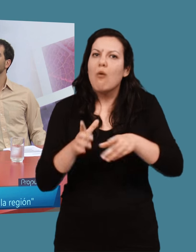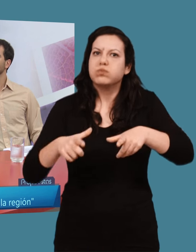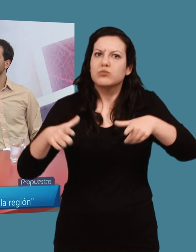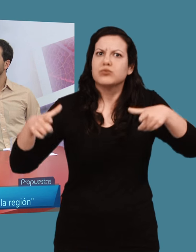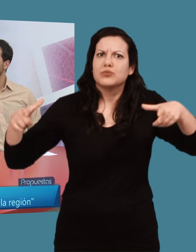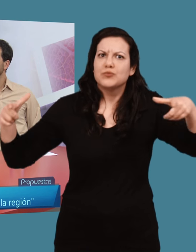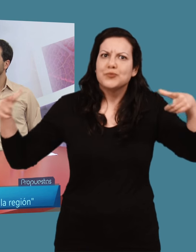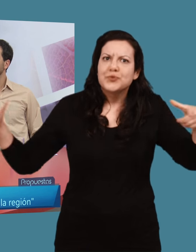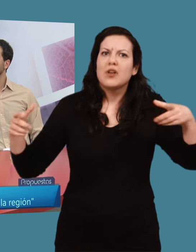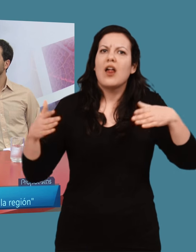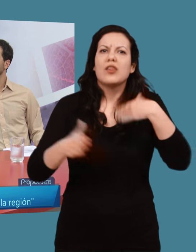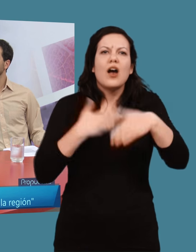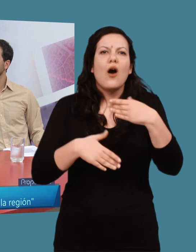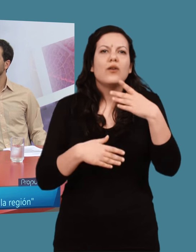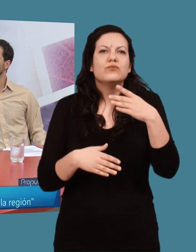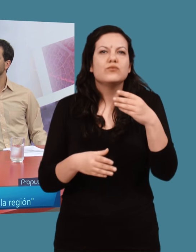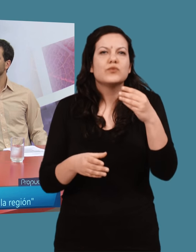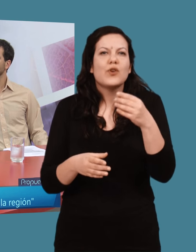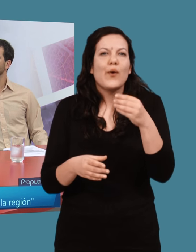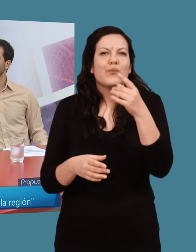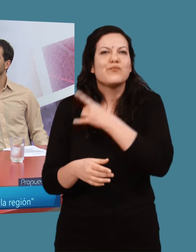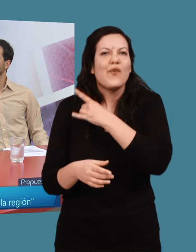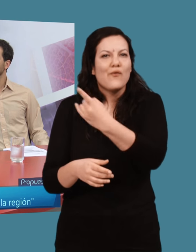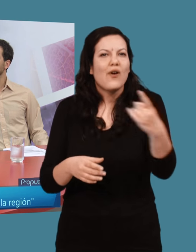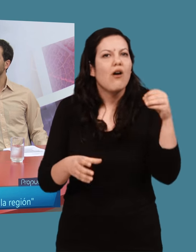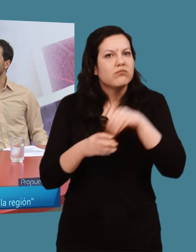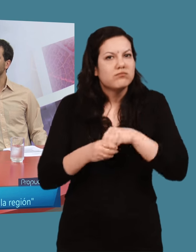al desarrollo de la vida institucional en cada una de las facultades.